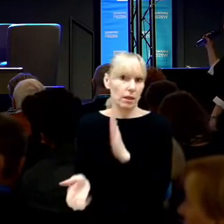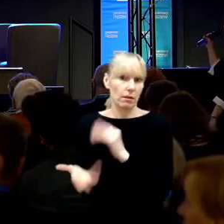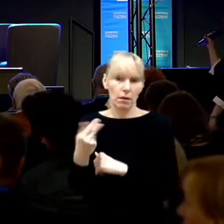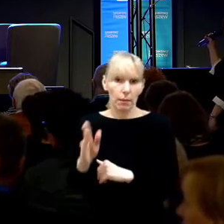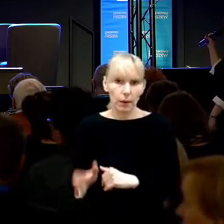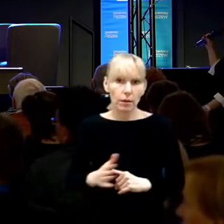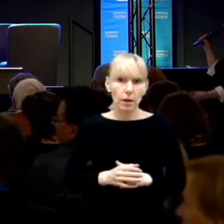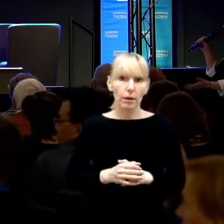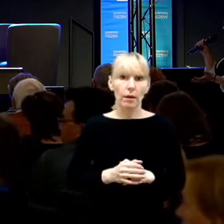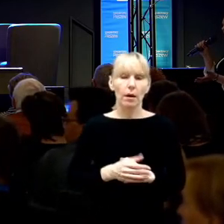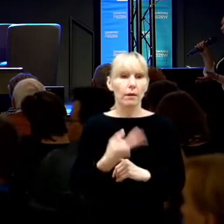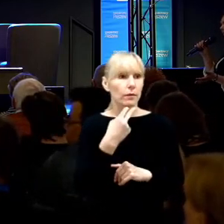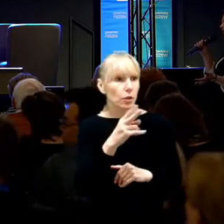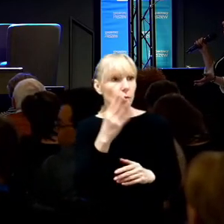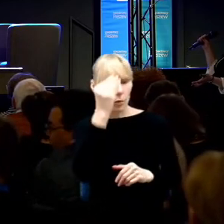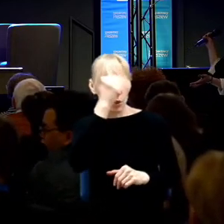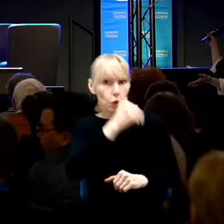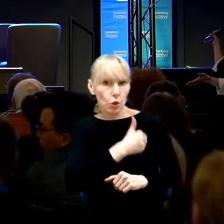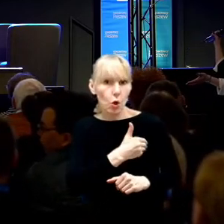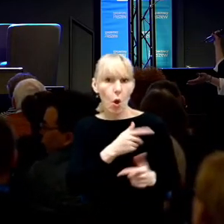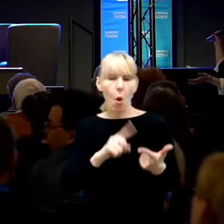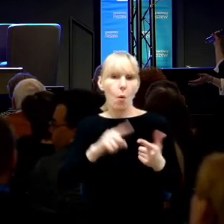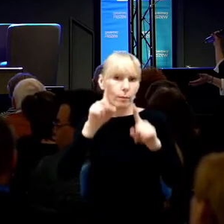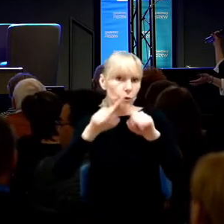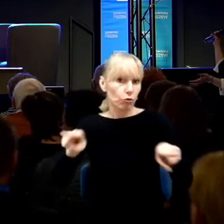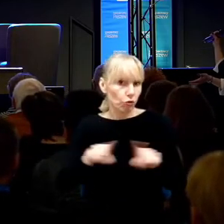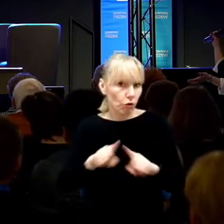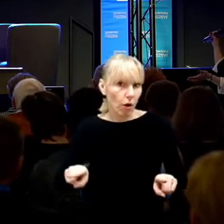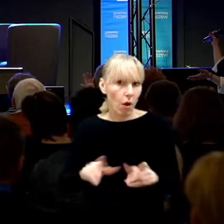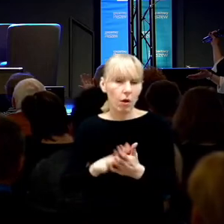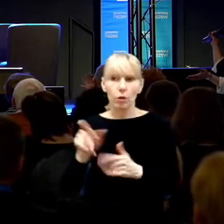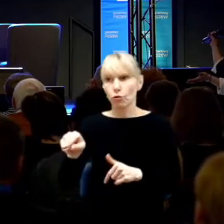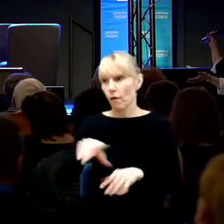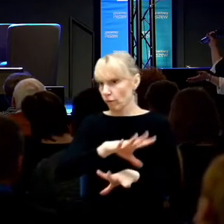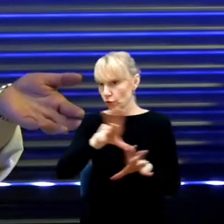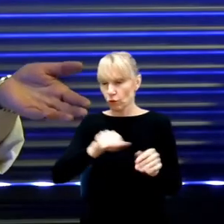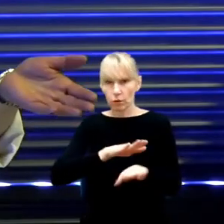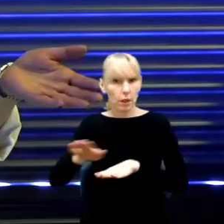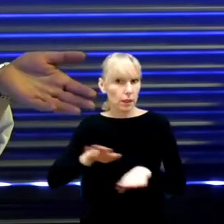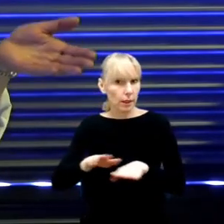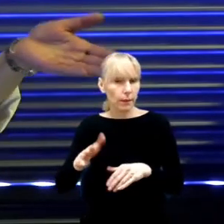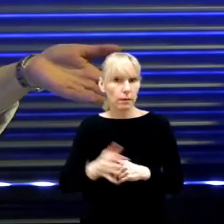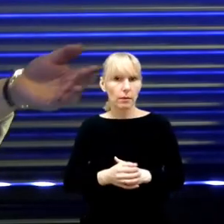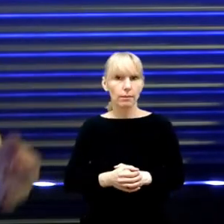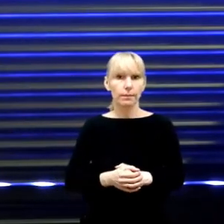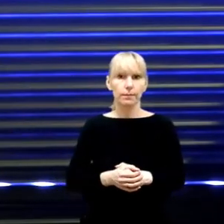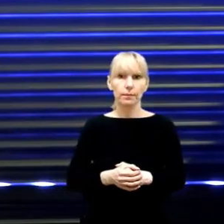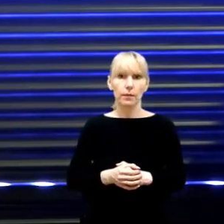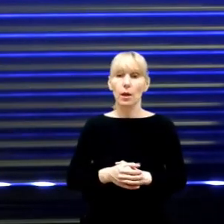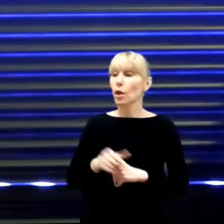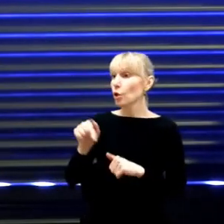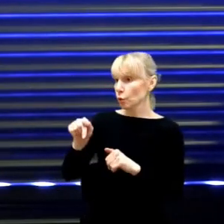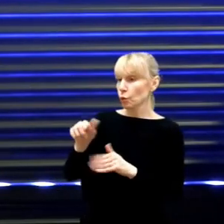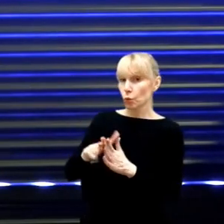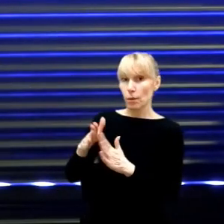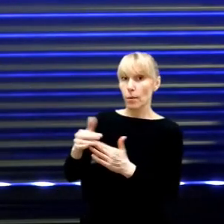widzieliśmy szkoły, widzieliśmy przedszkola, to wszystko jest na miejscu 15 minut. I tutaj może się okazać, tak jak Pan burmistr mówił, że ten